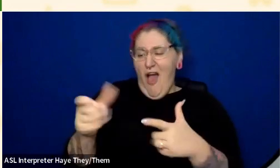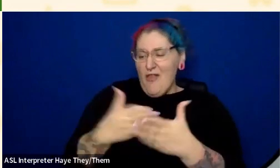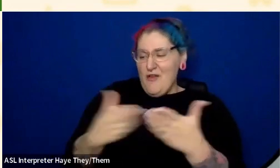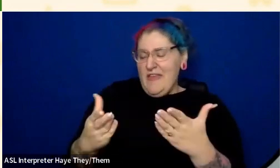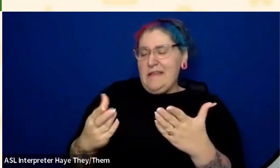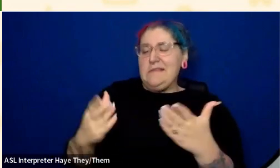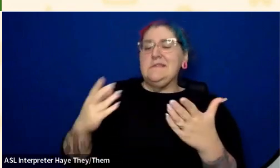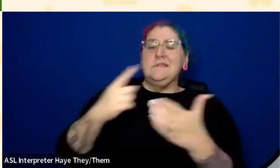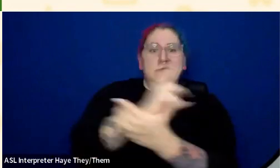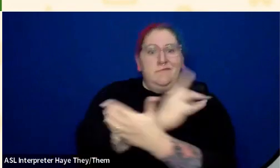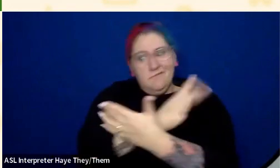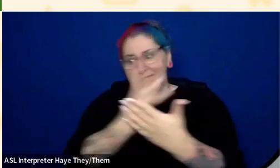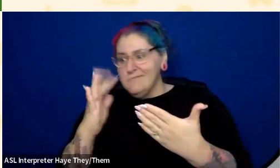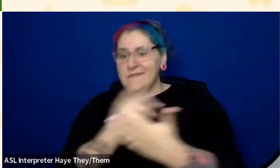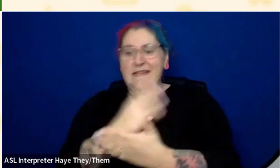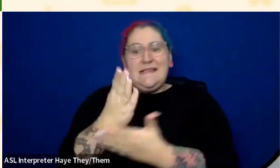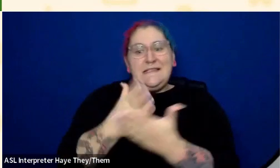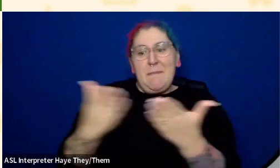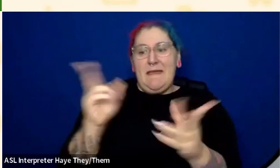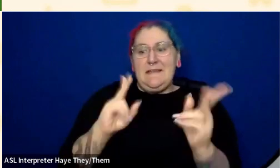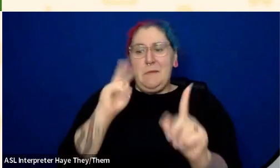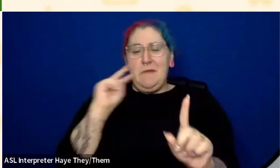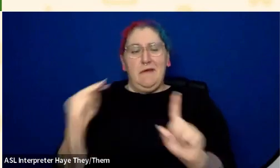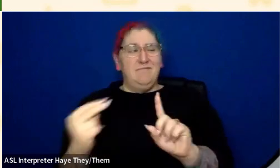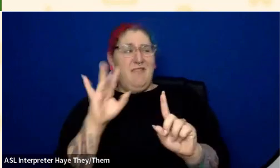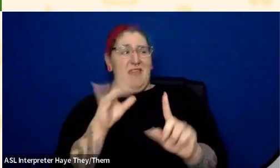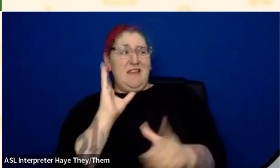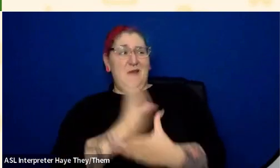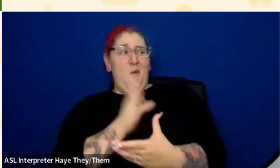Cosas opcionales. Entonces, lo primero que hay que tener en cuenta al agregar algo a un sitio,